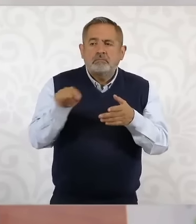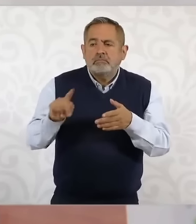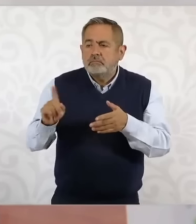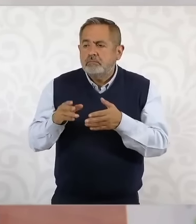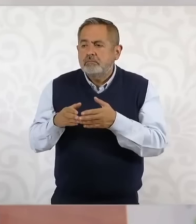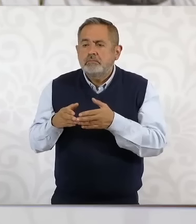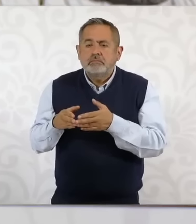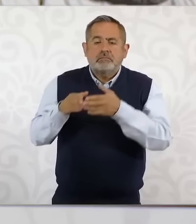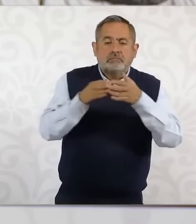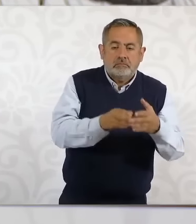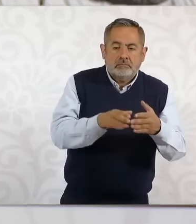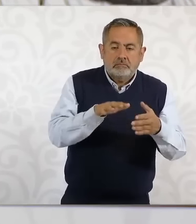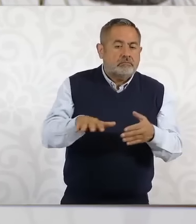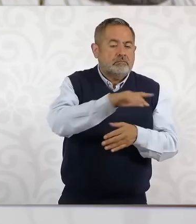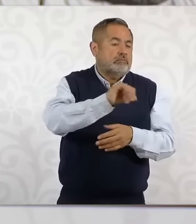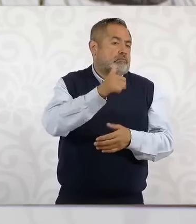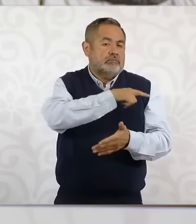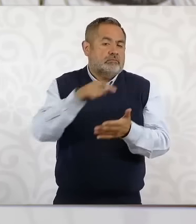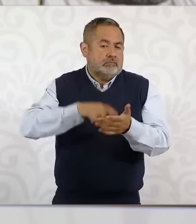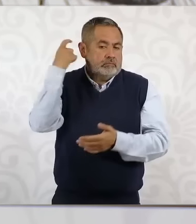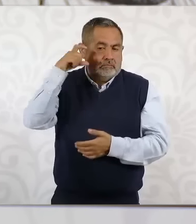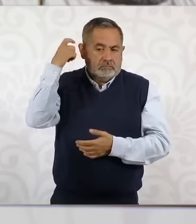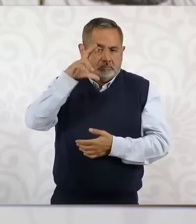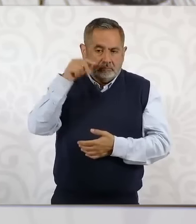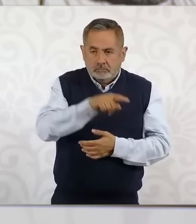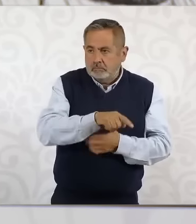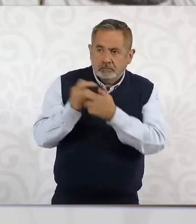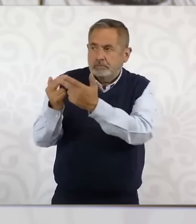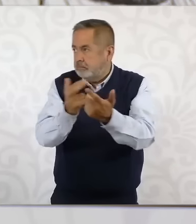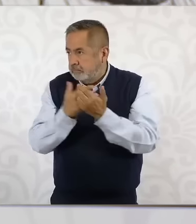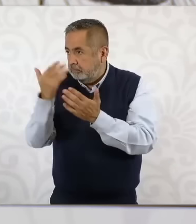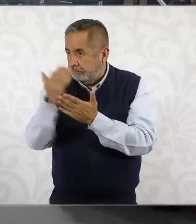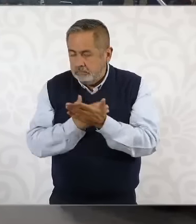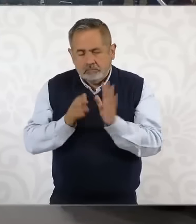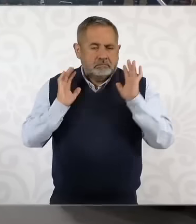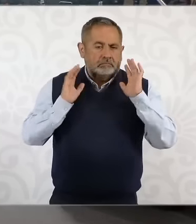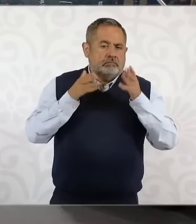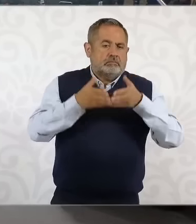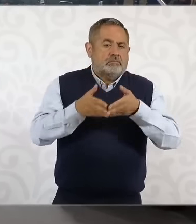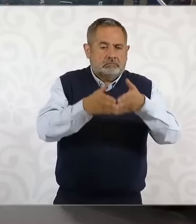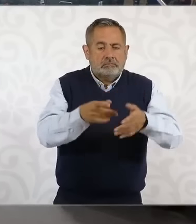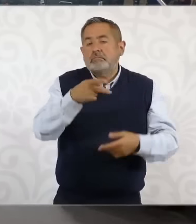de ahí mismo Quintanarro que no tenga tantos impactos en la zona, pero lo está analizando